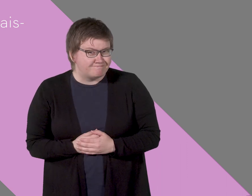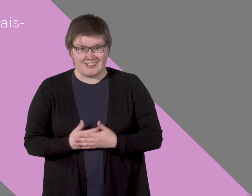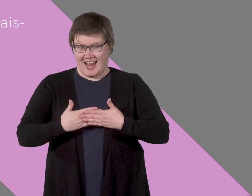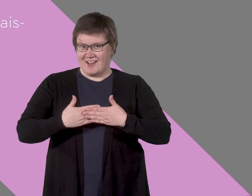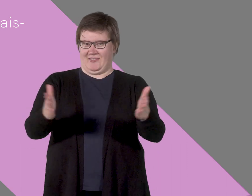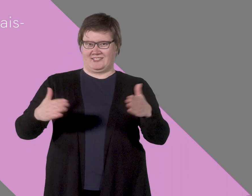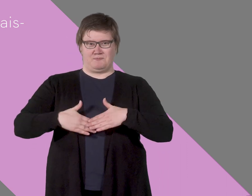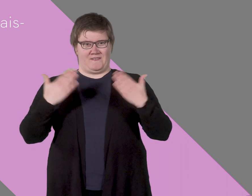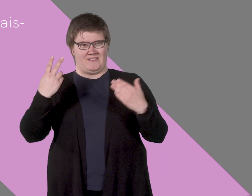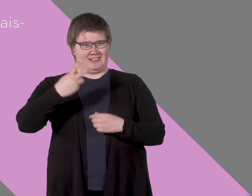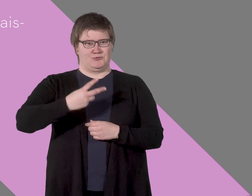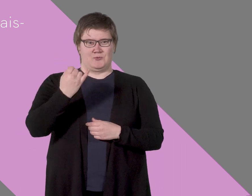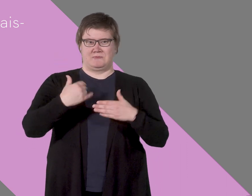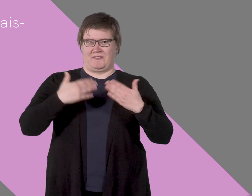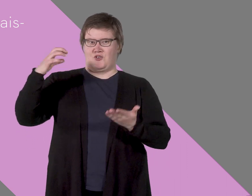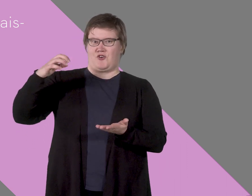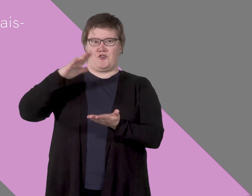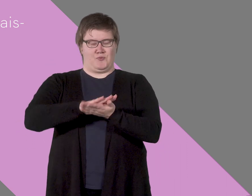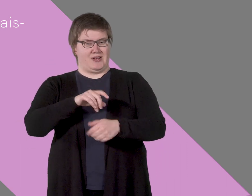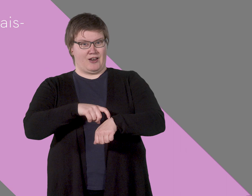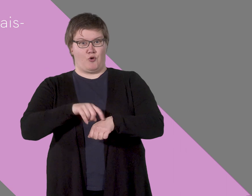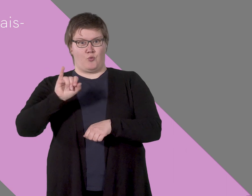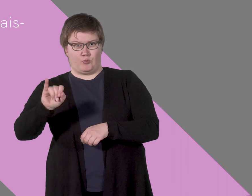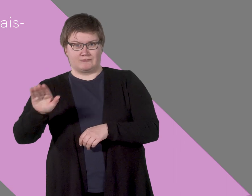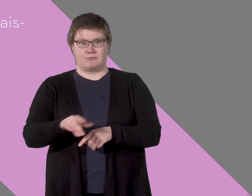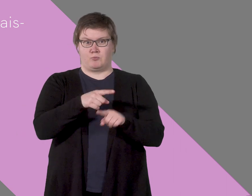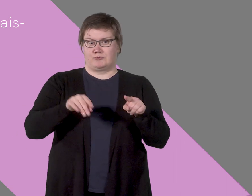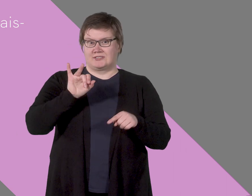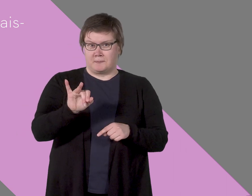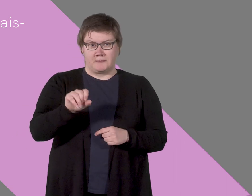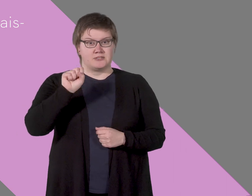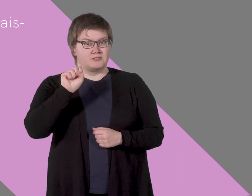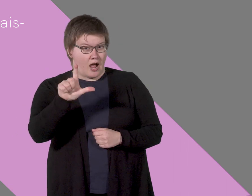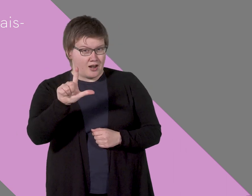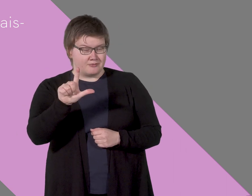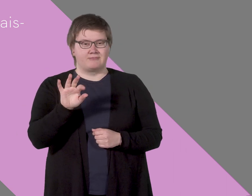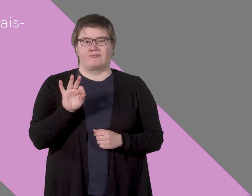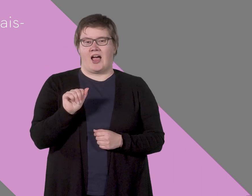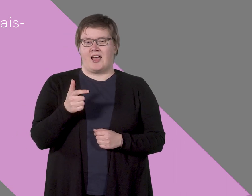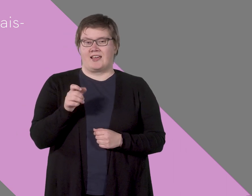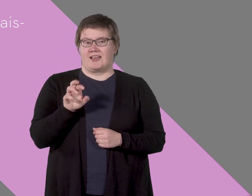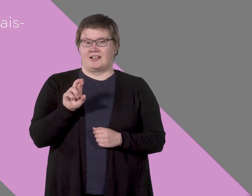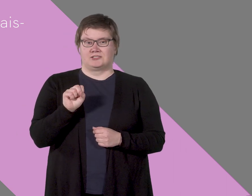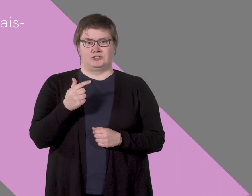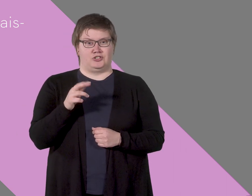sillä Salla Fagerström esittelee jännittävää uutuuskirjaansa -